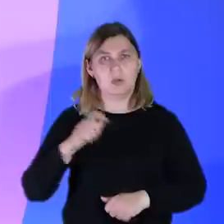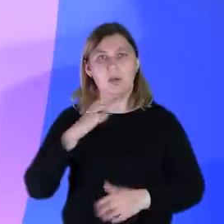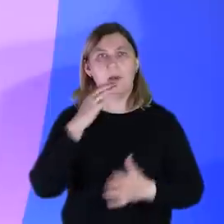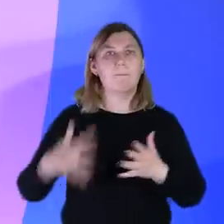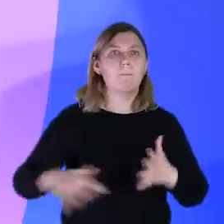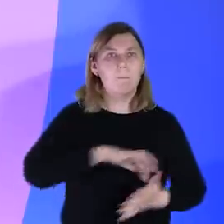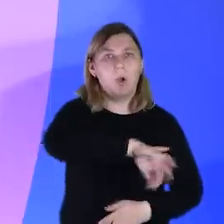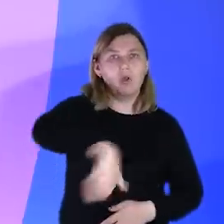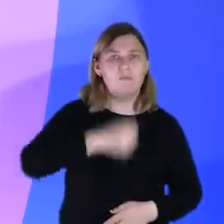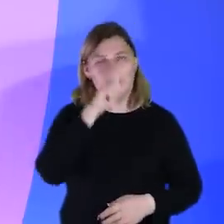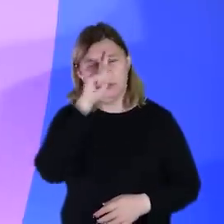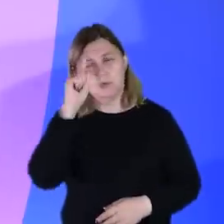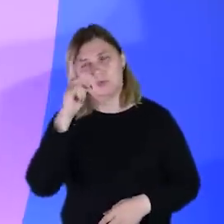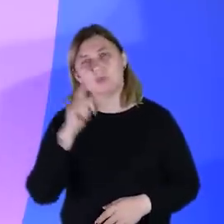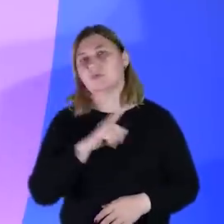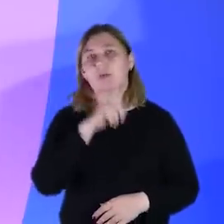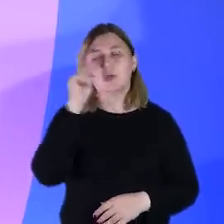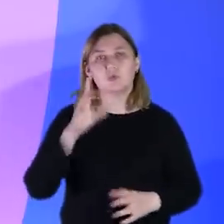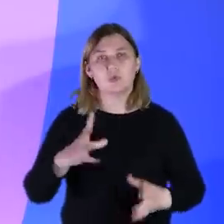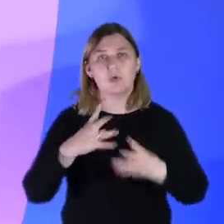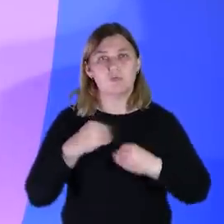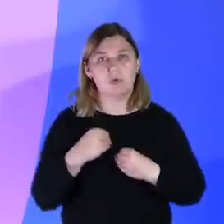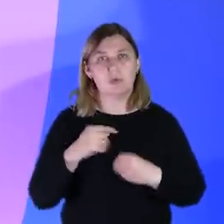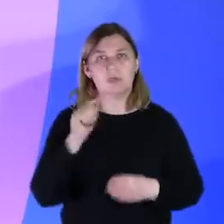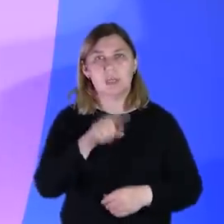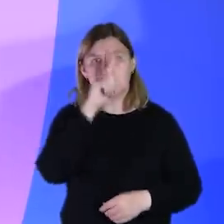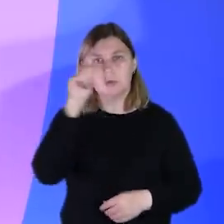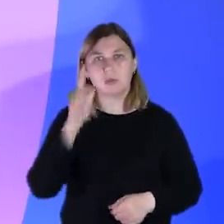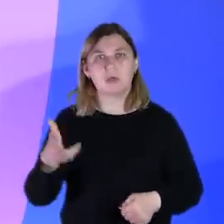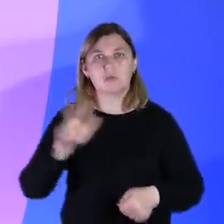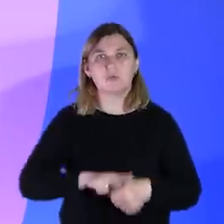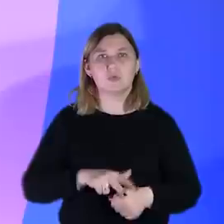ludzi po to, żeby tych ludzi pozyskać, bo ta ludność, która została przesiedlona na